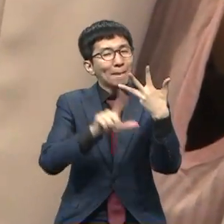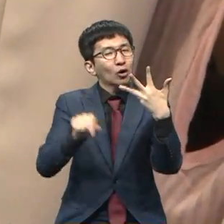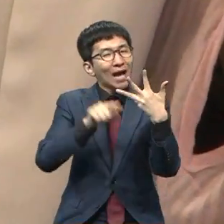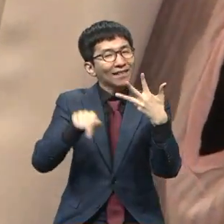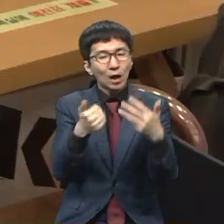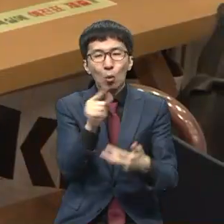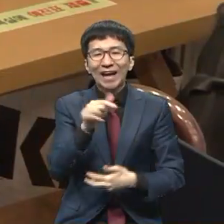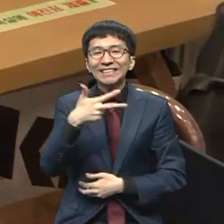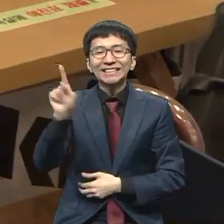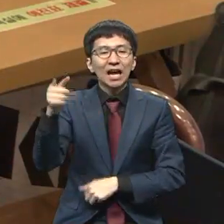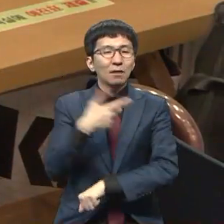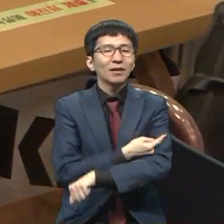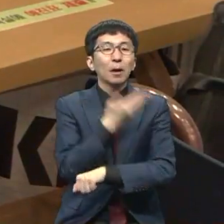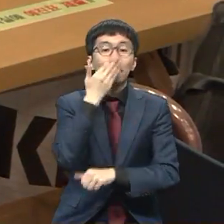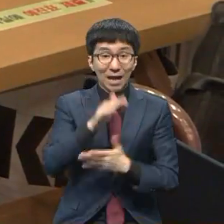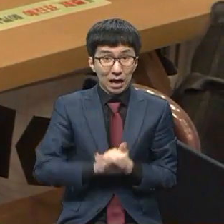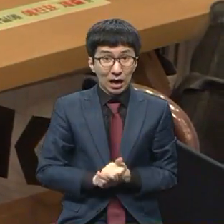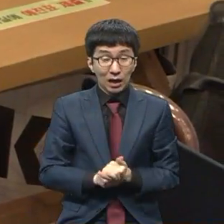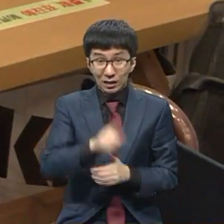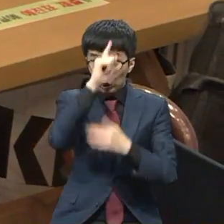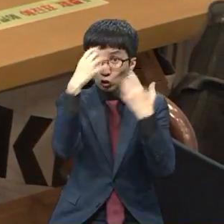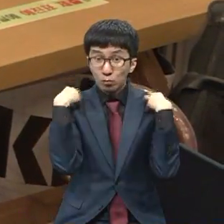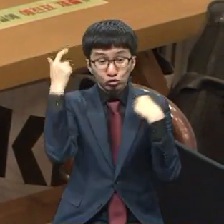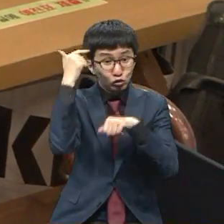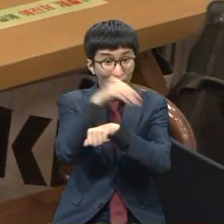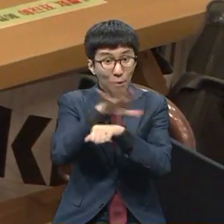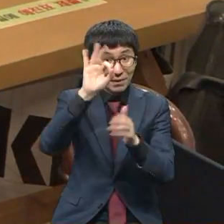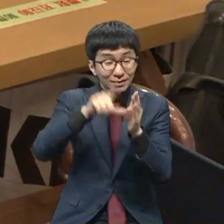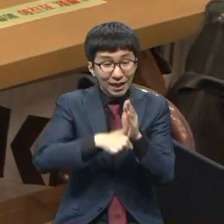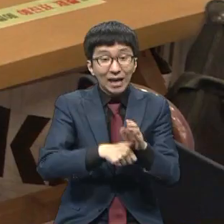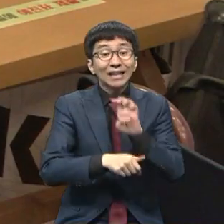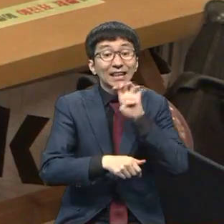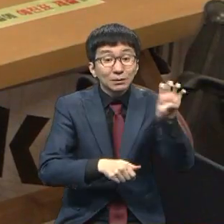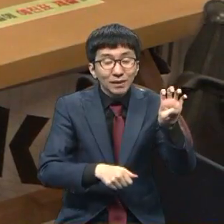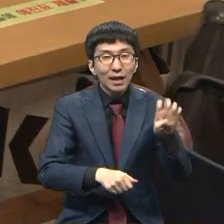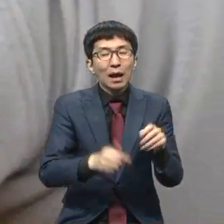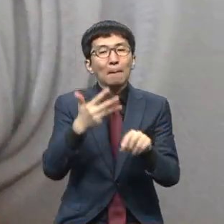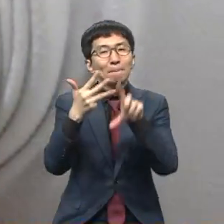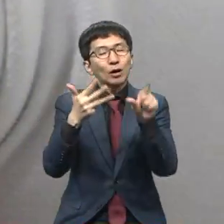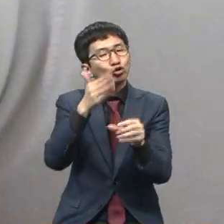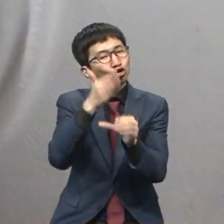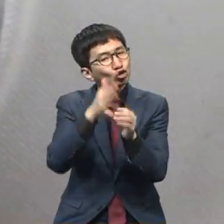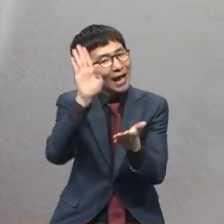백신을 맞을 수 있습니다. 정부의 3분기 접종 계획에 따르면 40대는 8월 중, 하순부터 20, 30대는 9월 이후 접종이 유력합니다.